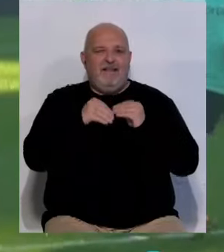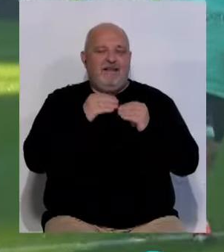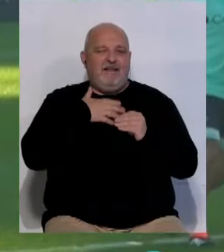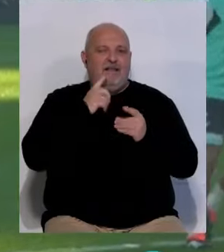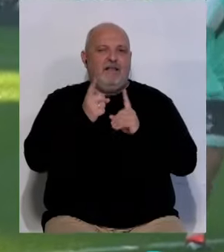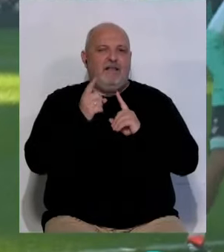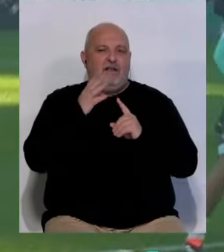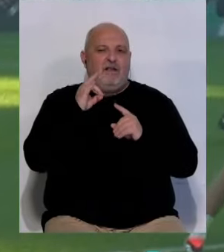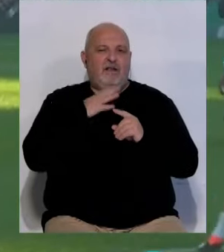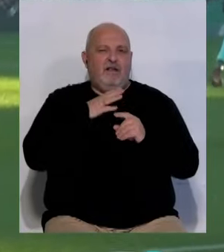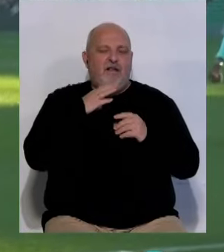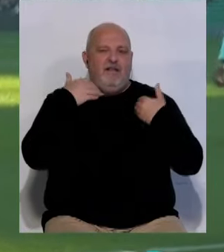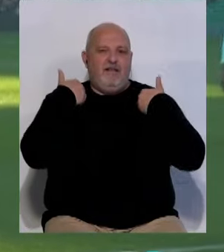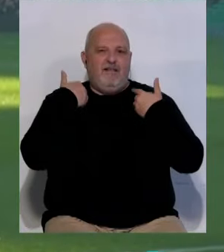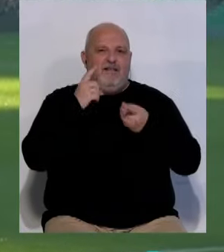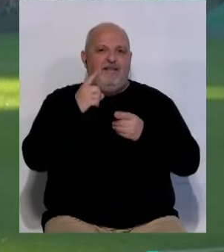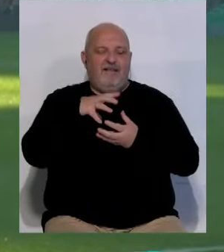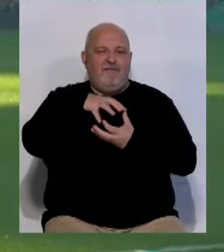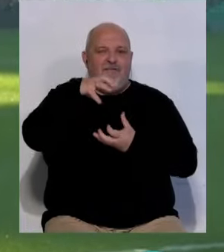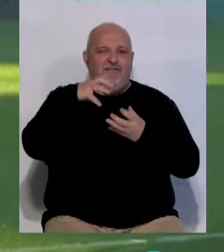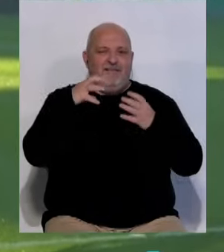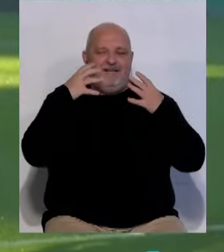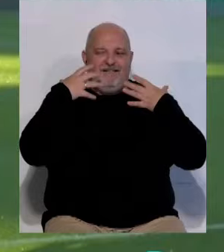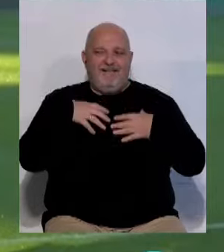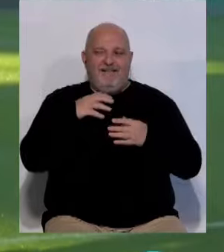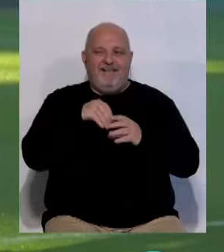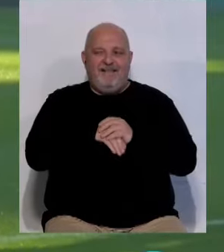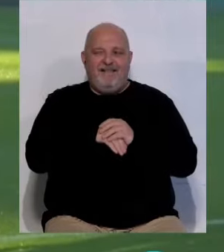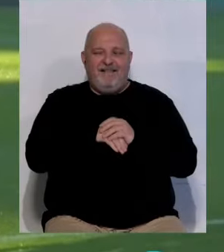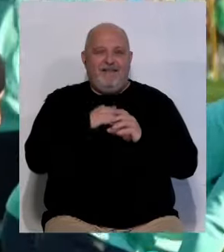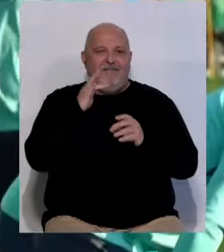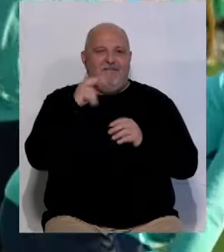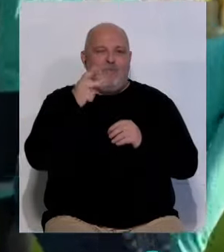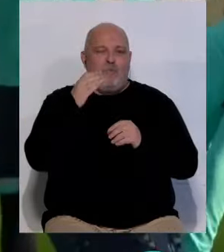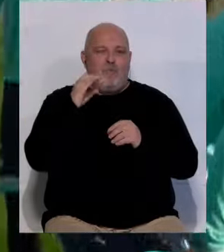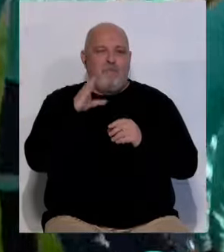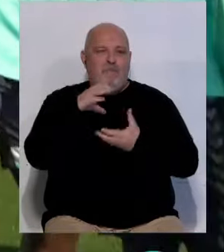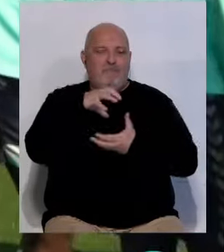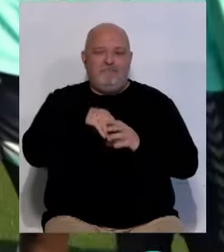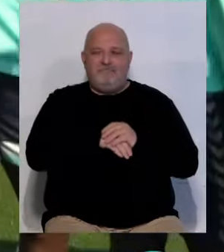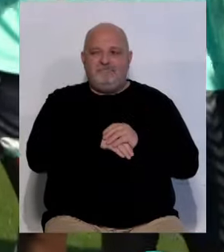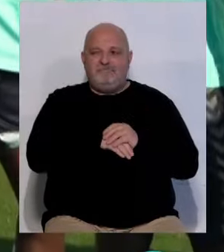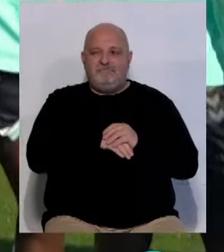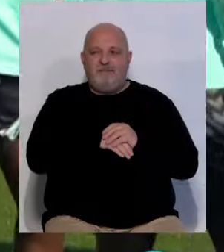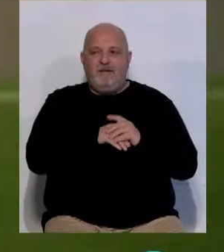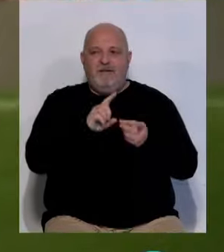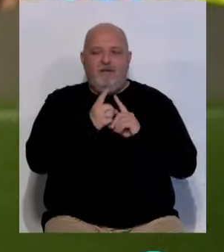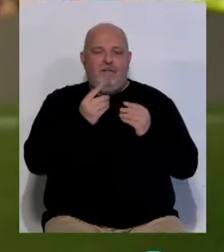en el funko de Steven Sigal porque es un funko el tío eh Y ha cambiado ha mejorado muchísimo